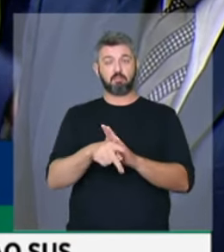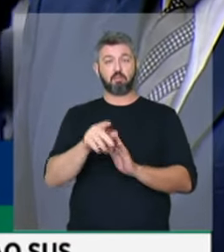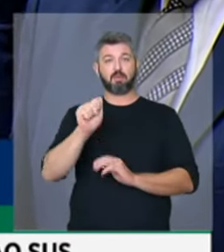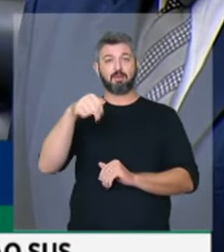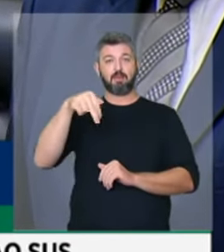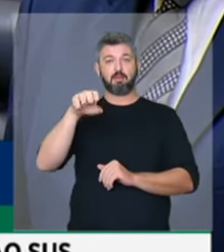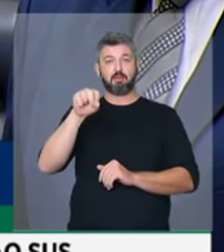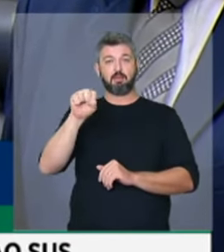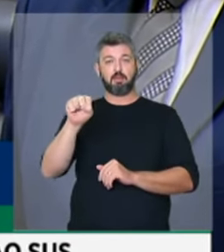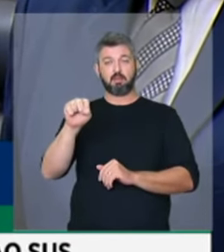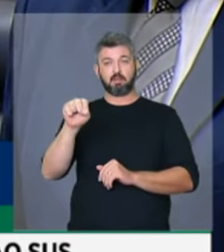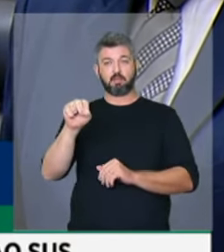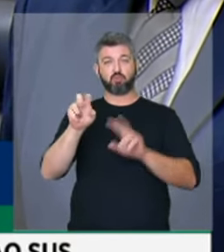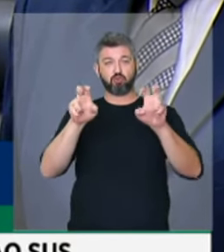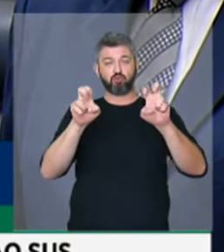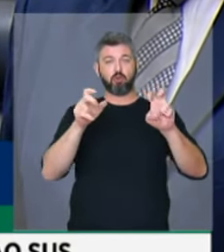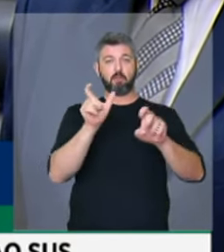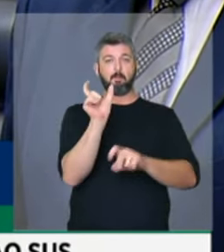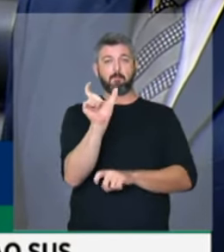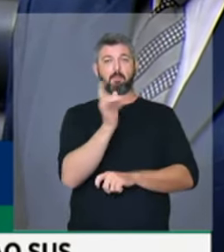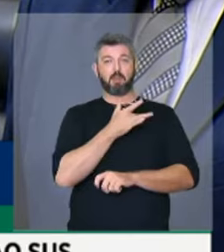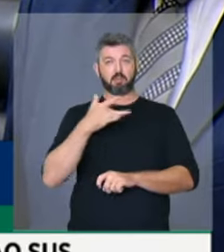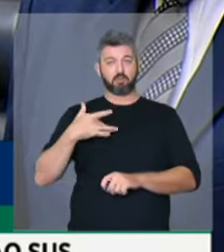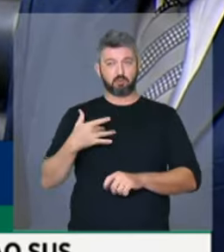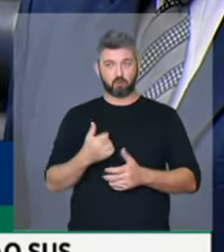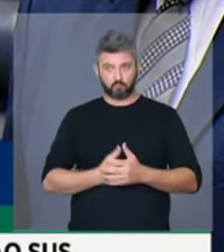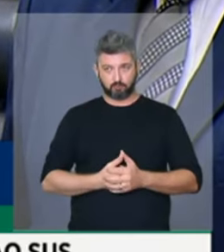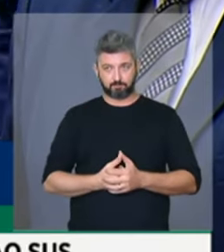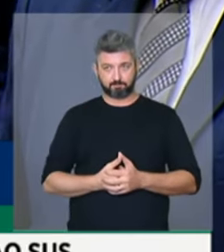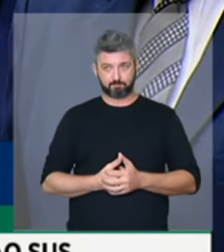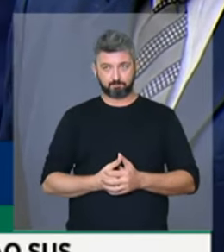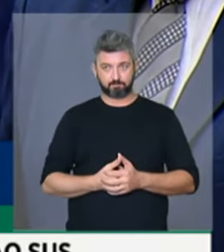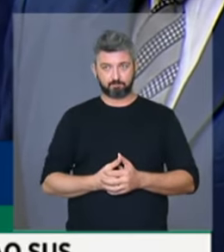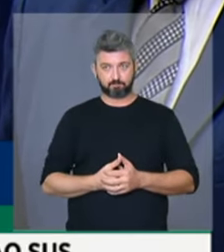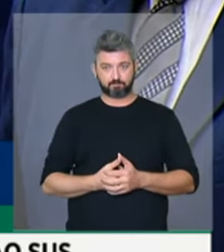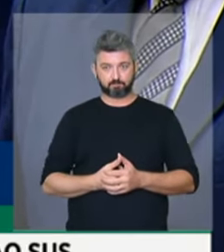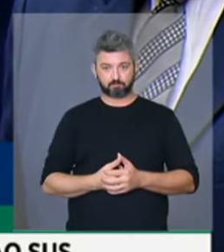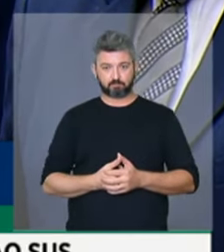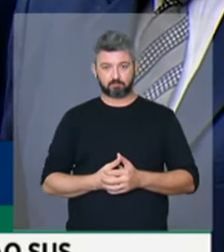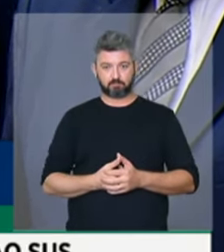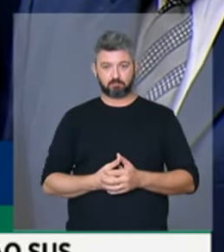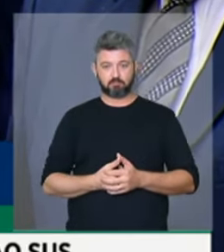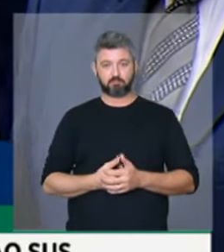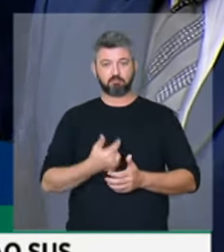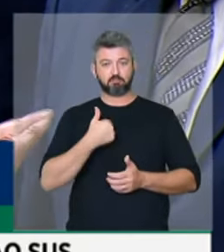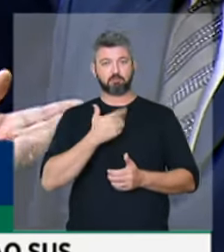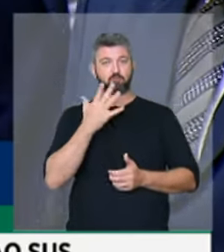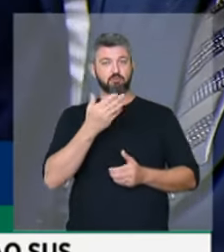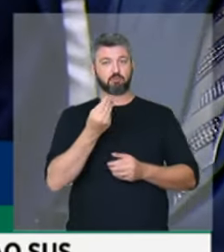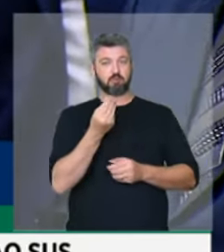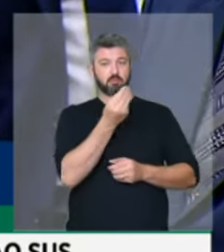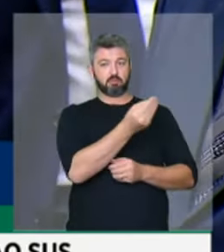NACIONAL DE SAÚDE SUPLEMENTAR. EU JÁ SUBMETI O TEXTO AQUI... -- [PRESIDENTE]: CONTEMPLA, DEPUTADO PADILHA? -- [DEPUTADO]: NÃO,